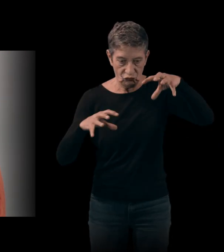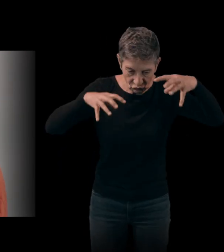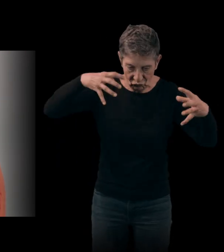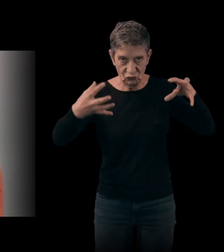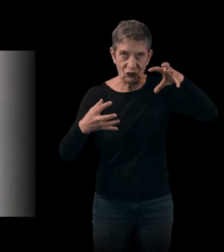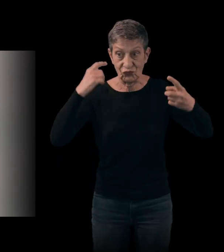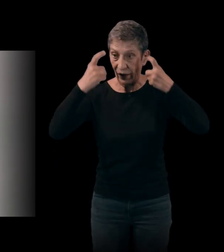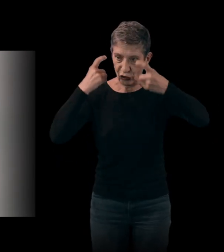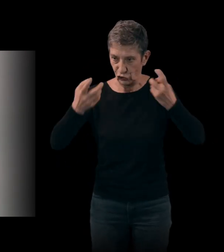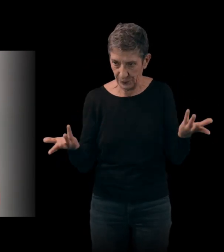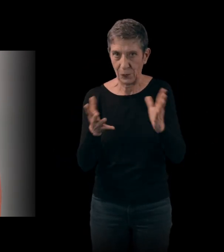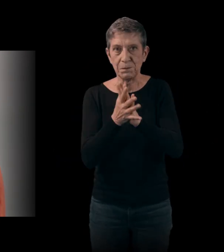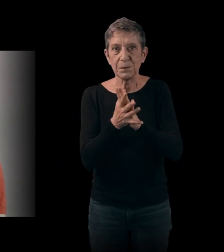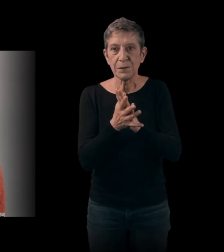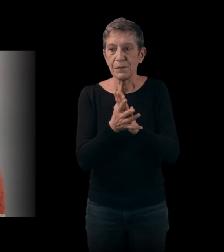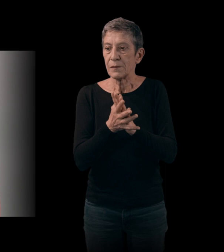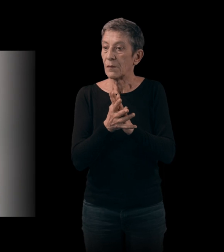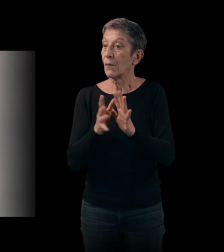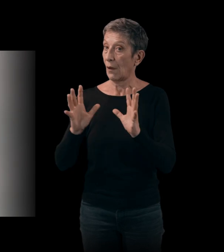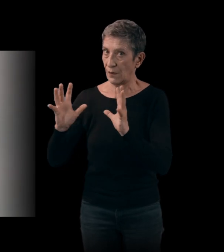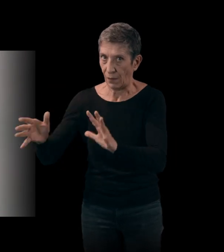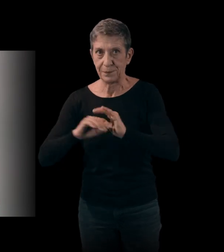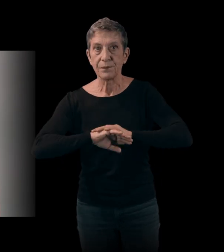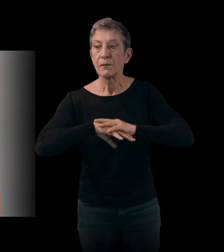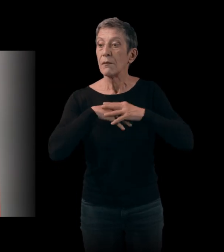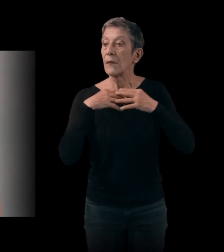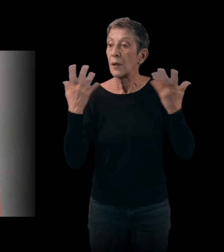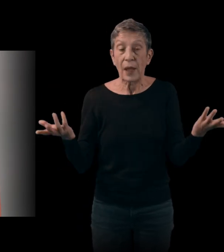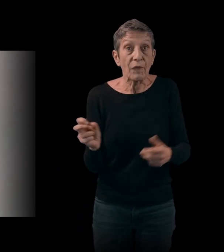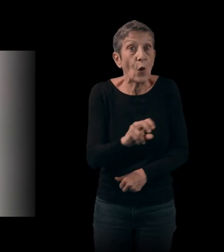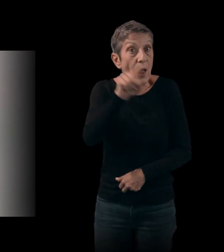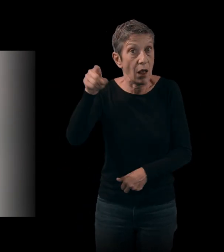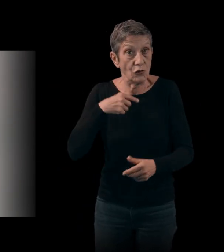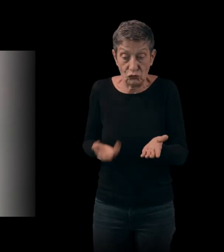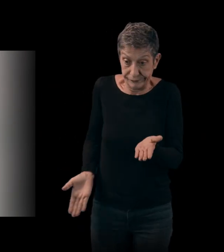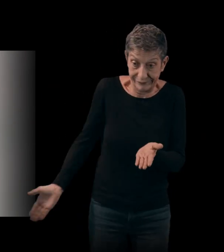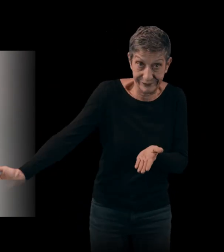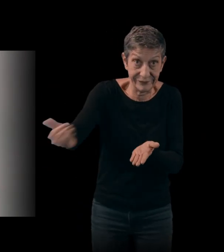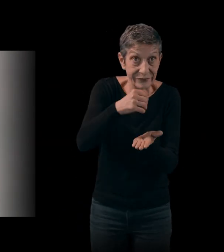Moi, j'avais collecté du matériau aussi, mais quand j'ai voulu commencer